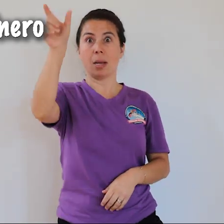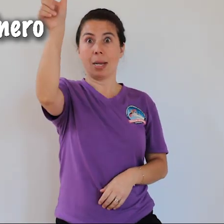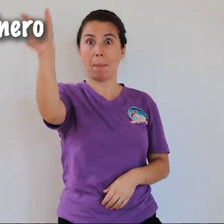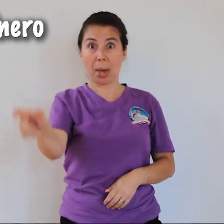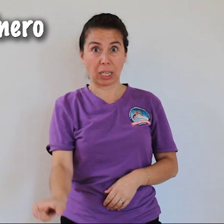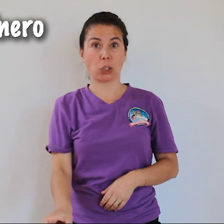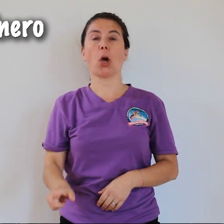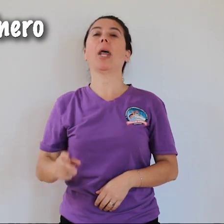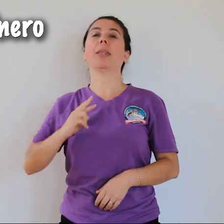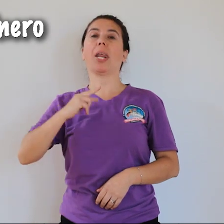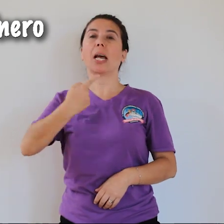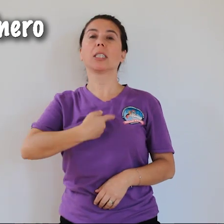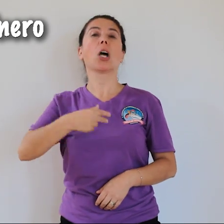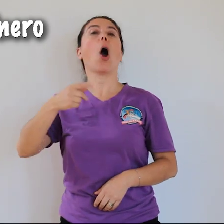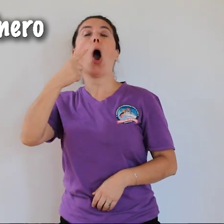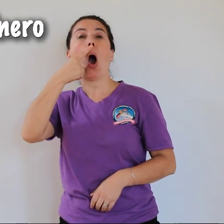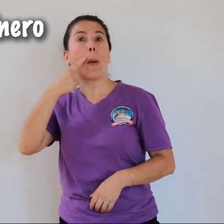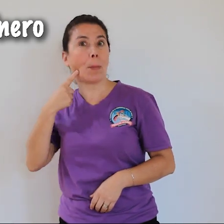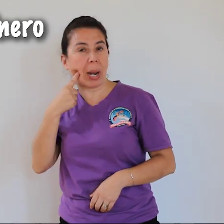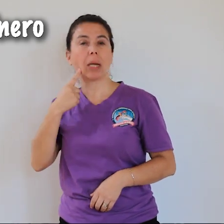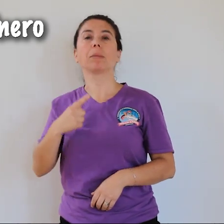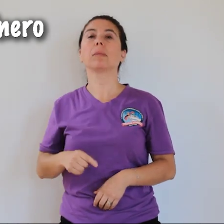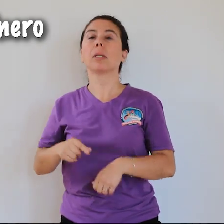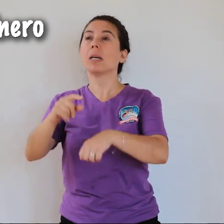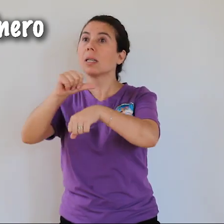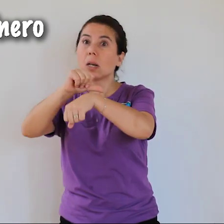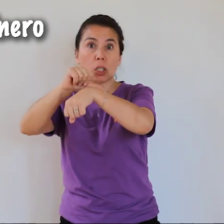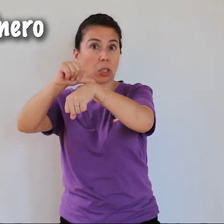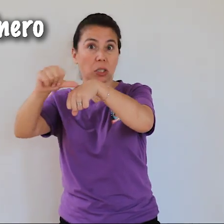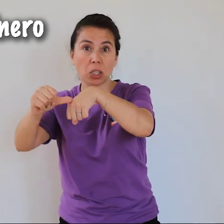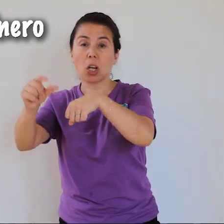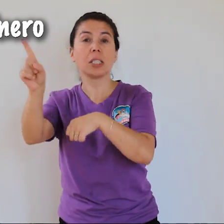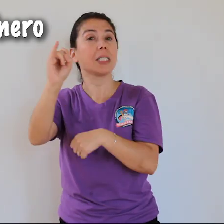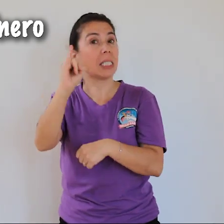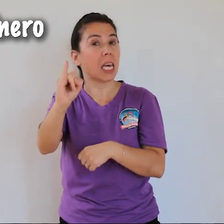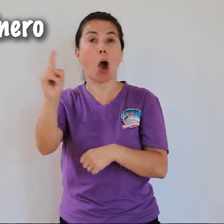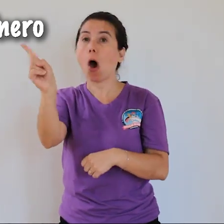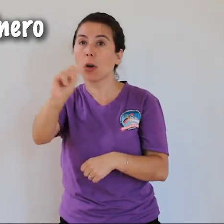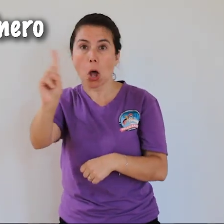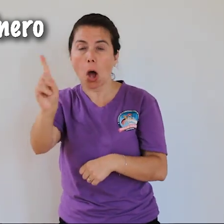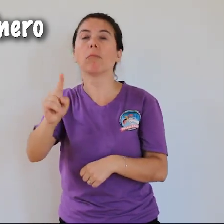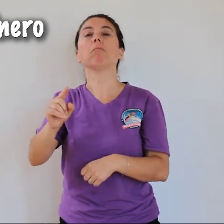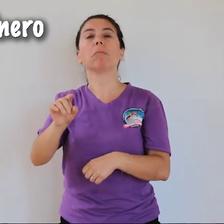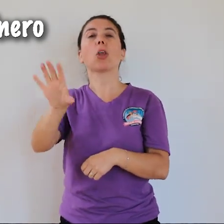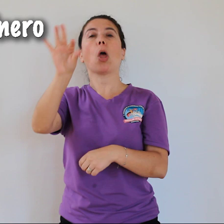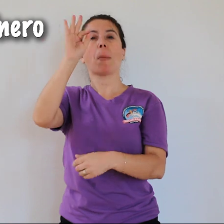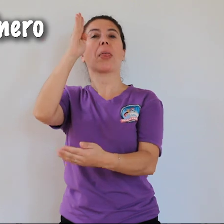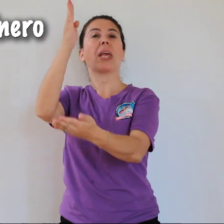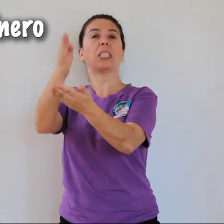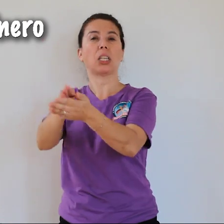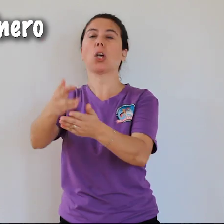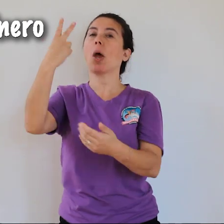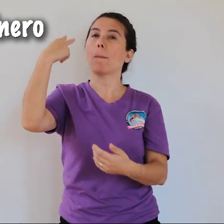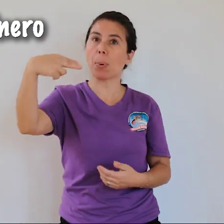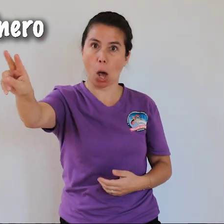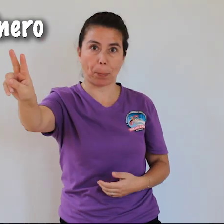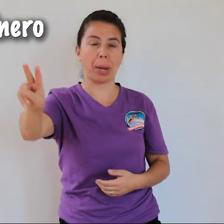La Cirugía de afirmación de género para un hombre transgénero es su propia decisión.